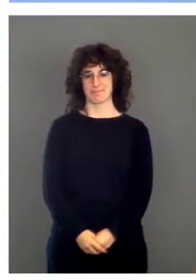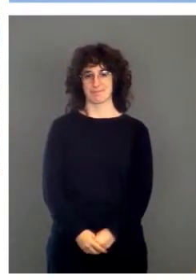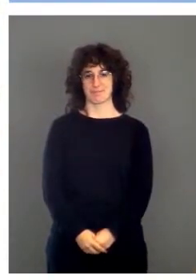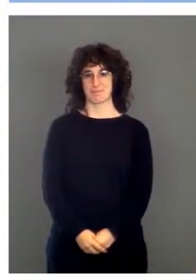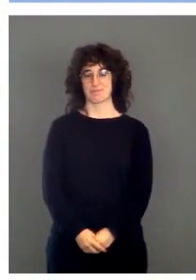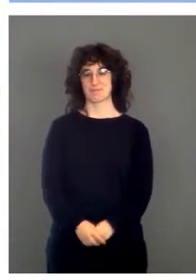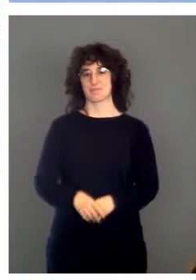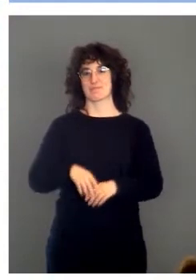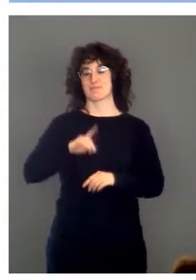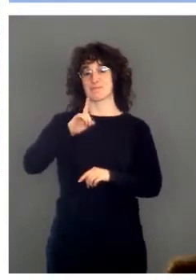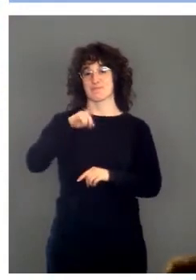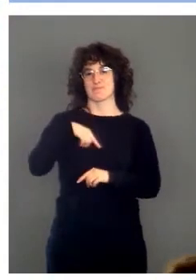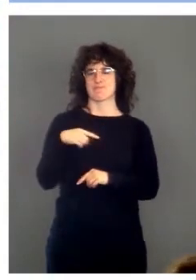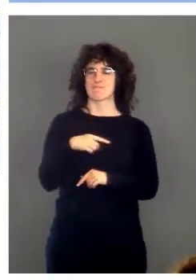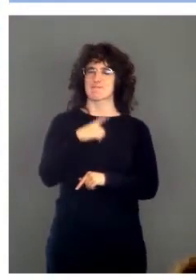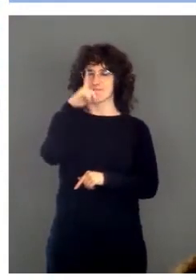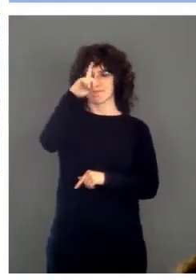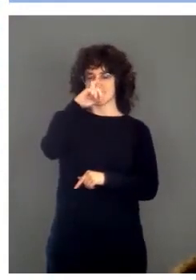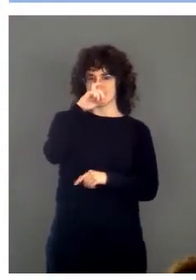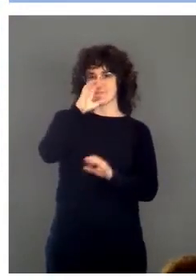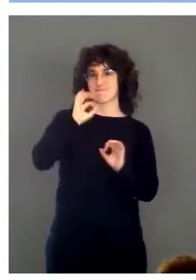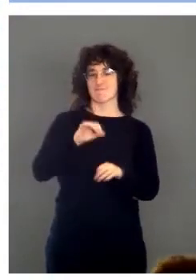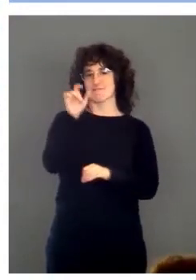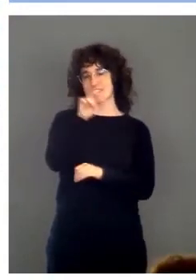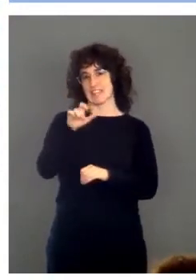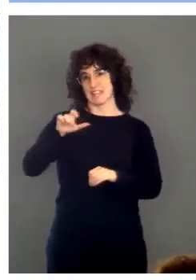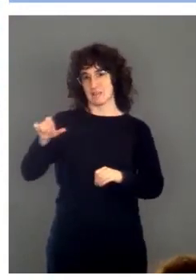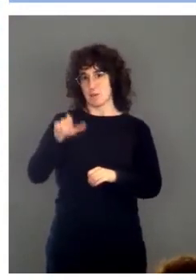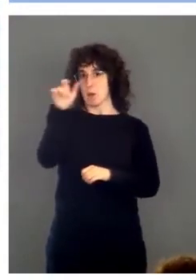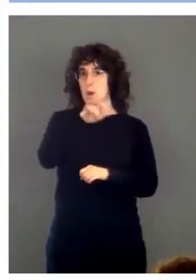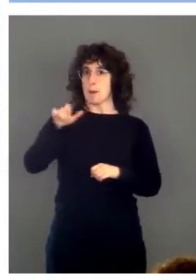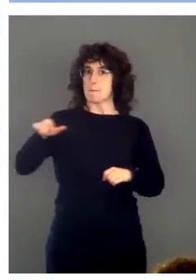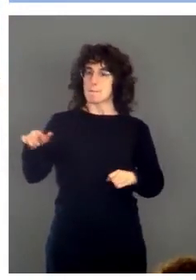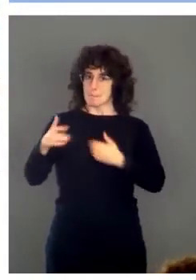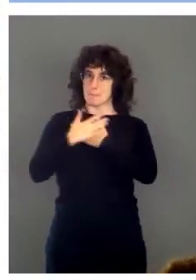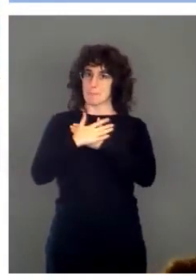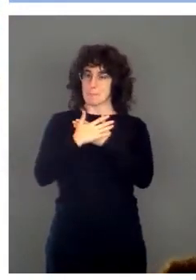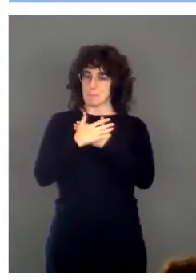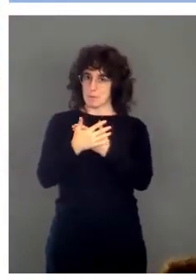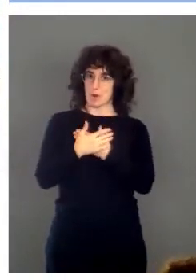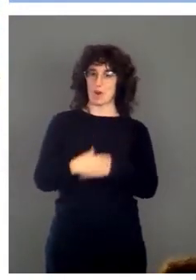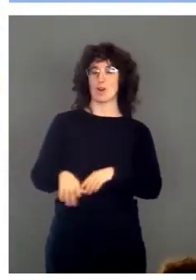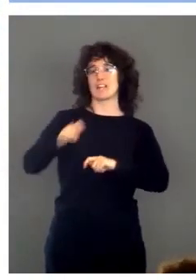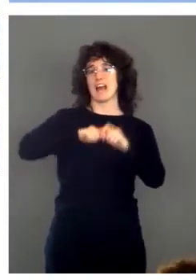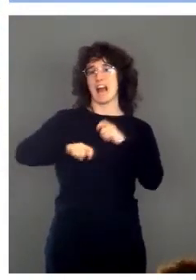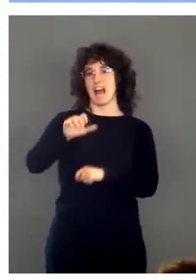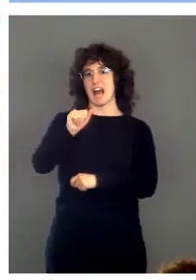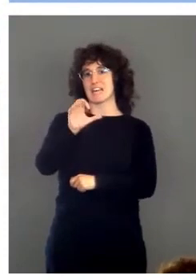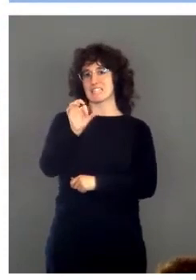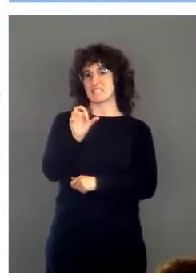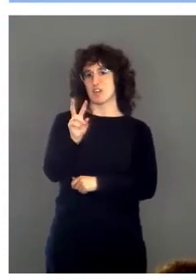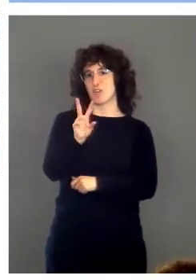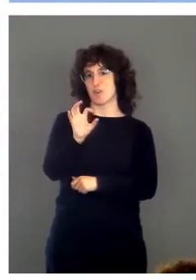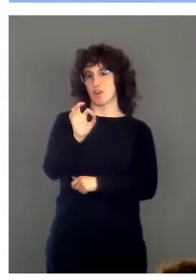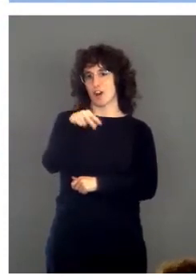Olvidar tampoco de la de Asvona de las personas Voluntarias de la Asociación De Asvona que han venido y que nos han estado ayudando no solamente con la